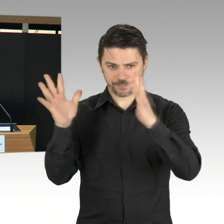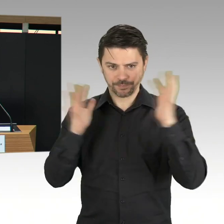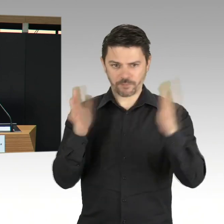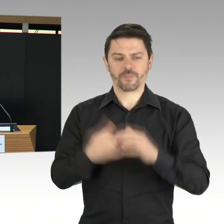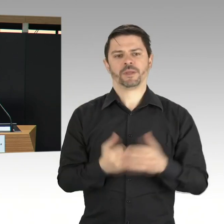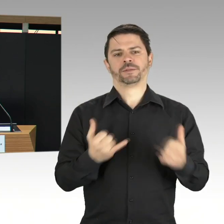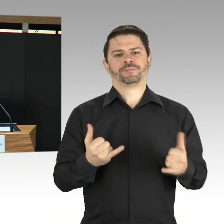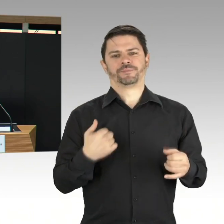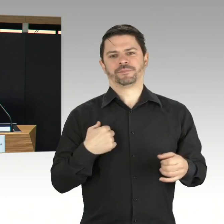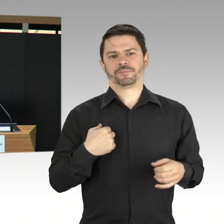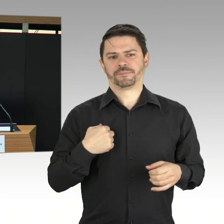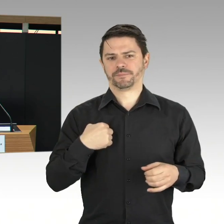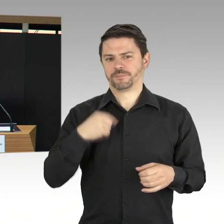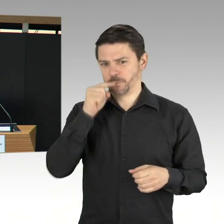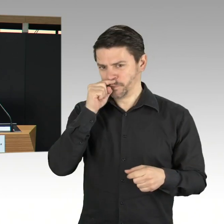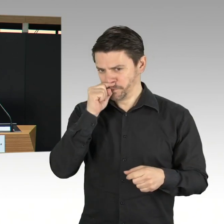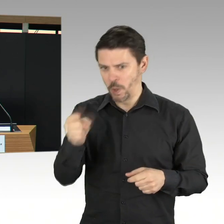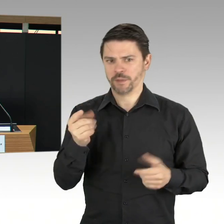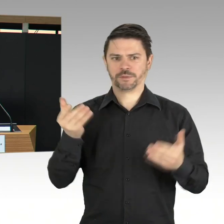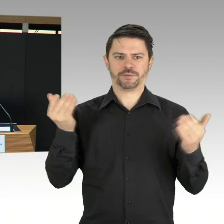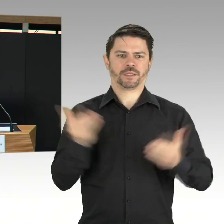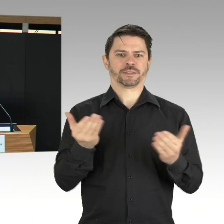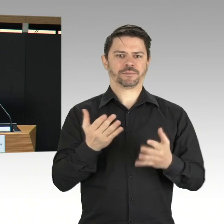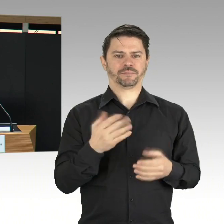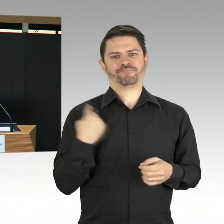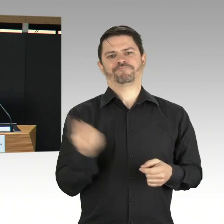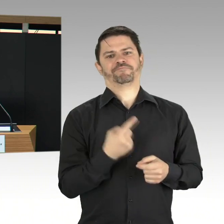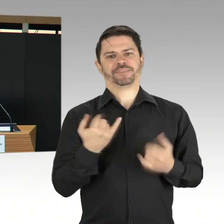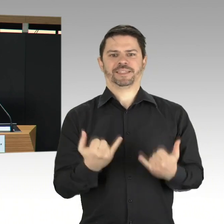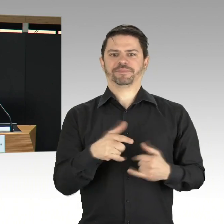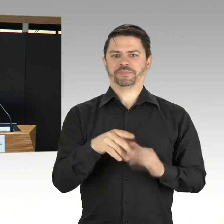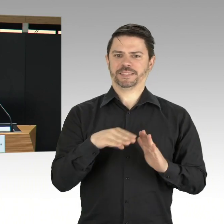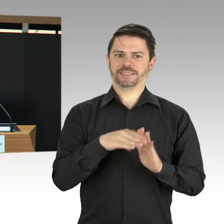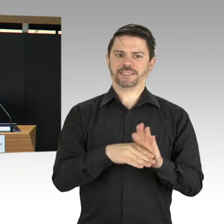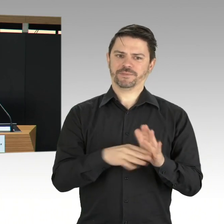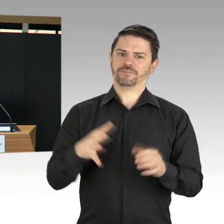Wir haben in unserem Gutachten im März 2019,